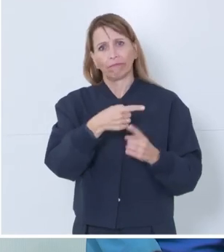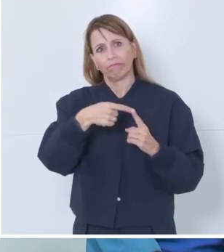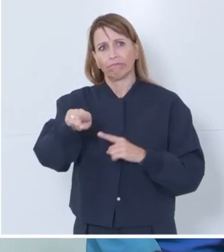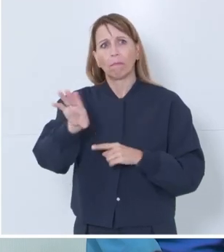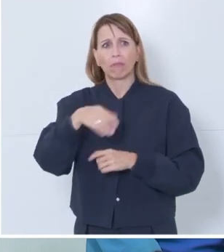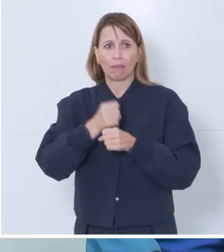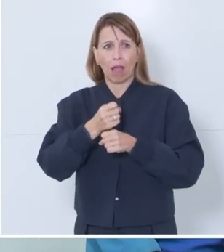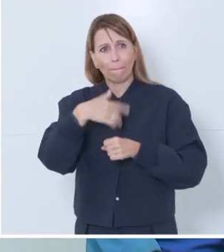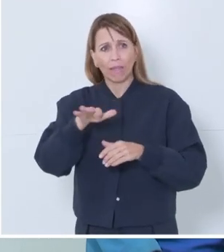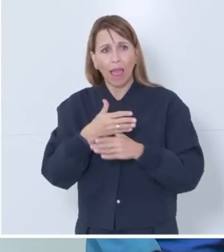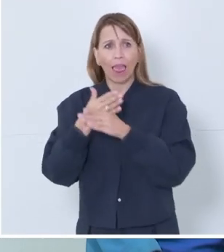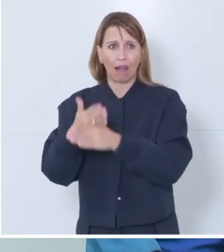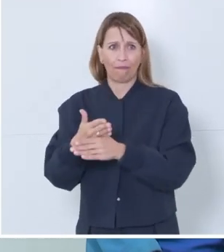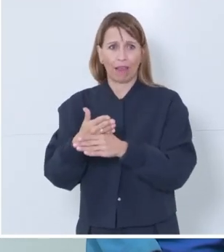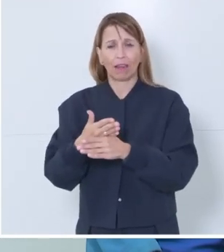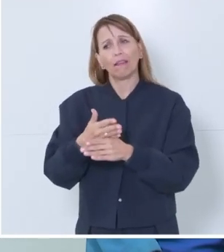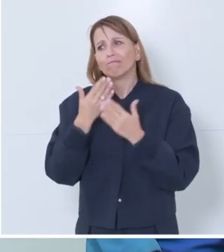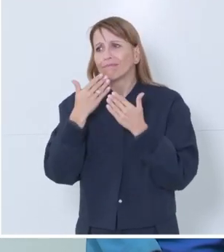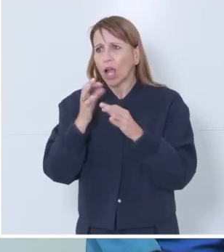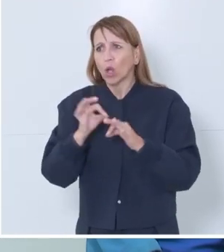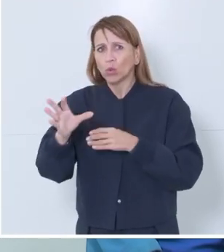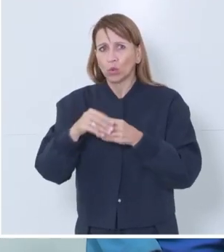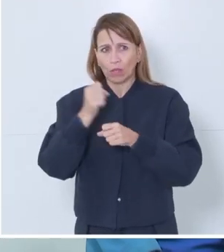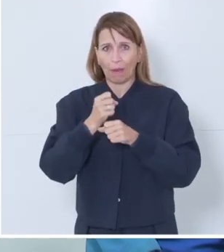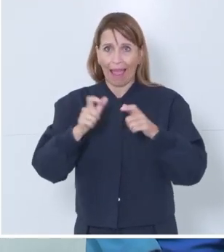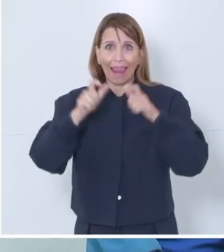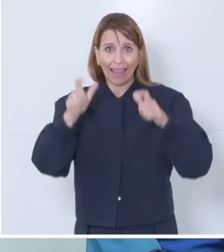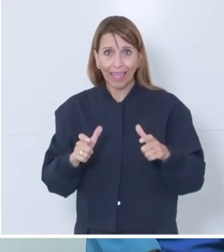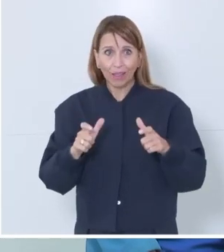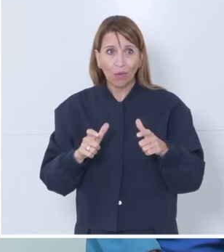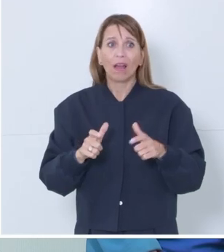Zusammenarbeit mit den Einrichtungen möglich, dass die Zivildiener auch dafür freigestellt